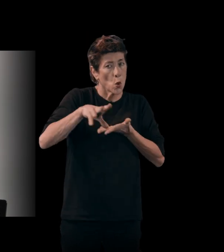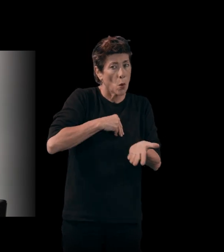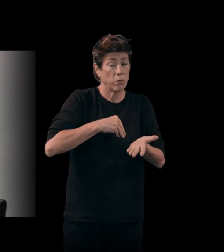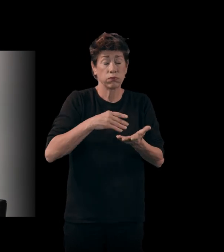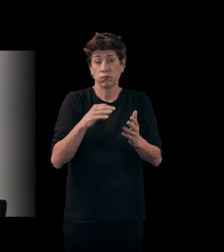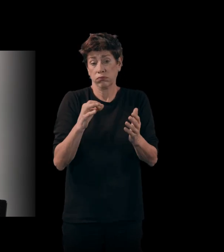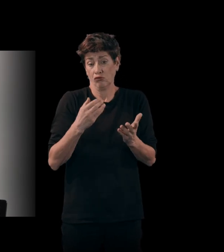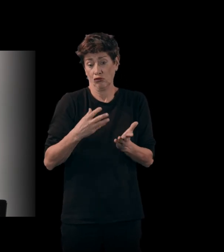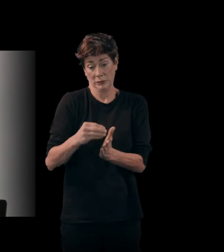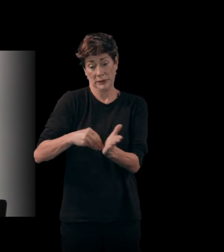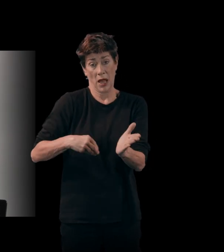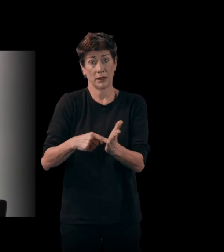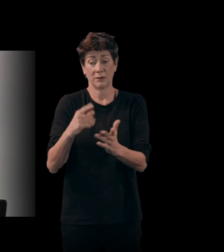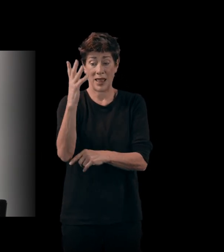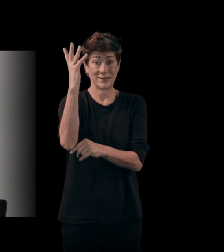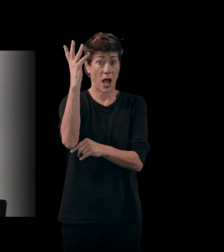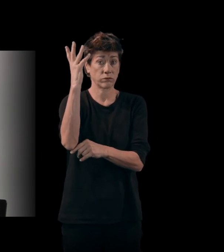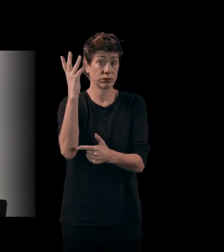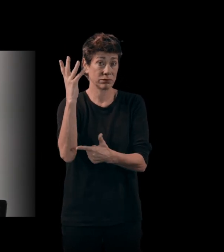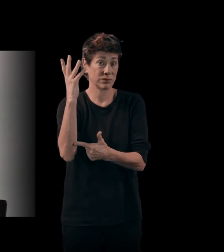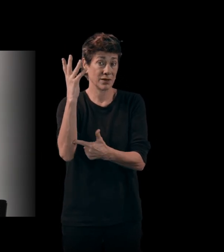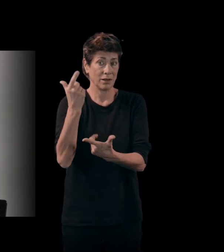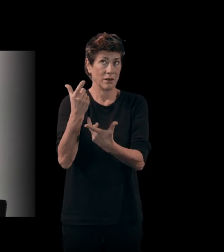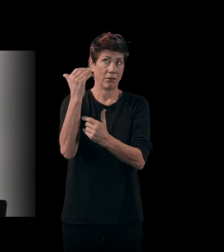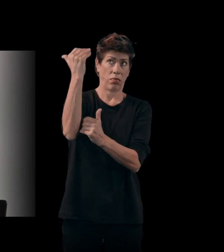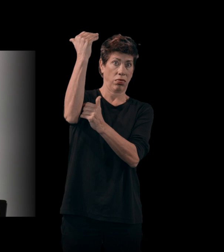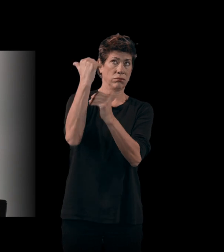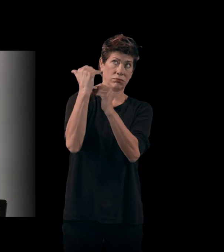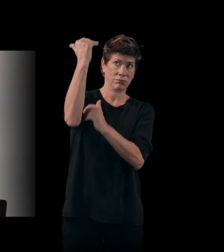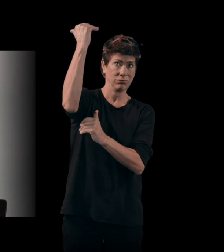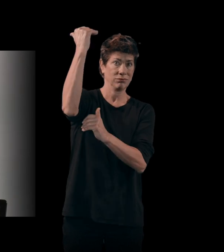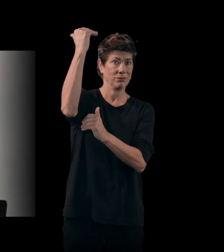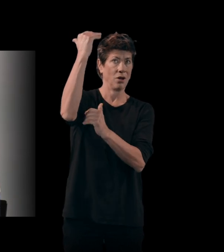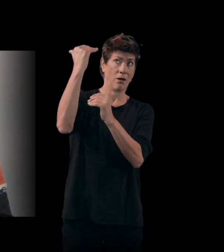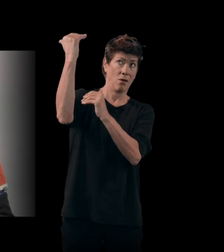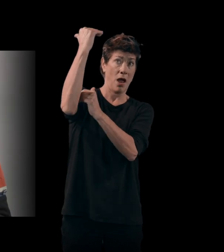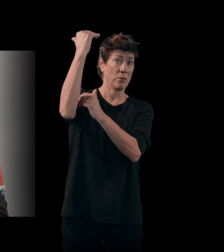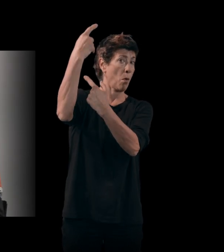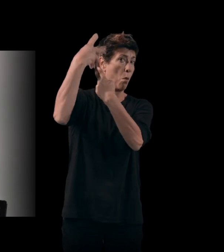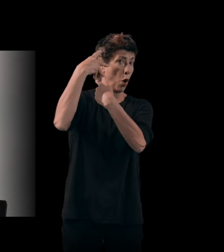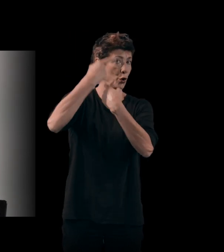comme je l’écris, les arbres nous dominent, mais jamais ne se moquent. C’est vrai que nous, en tant qu’êtres humains,